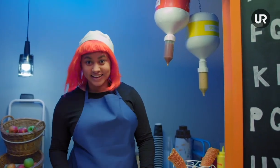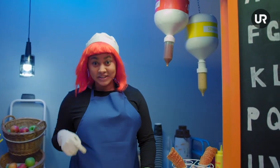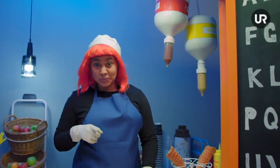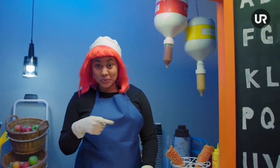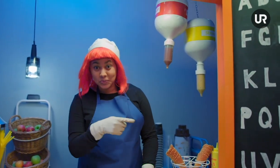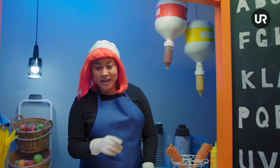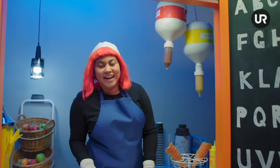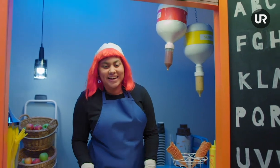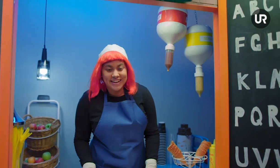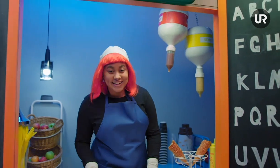Ål.